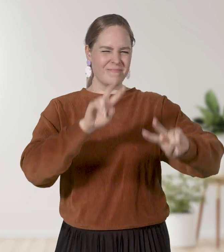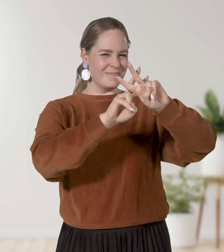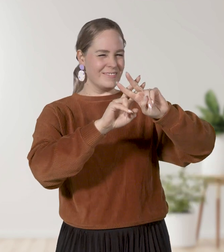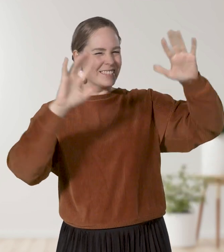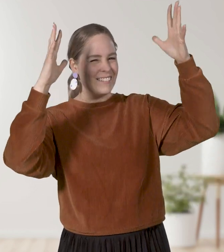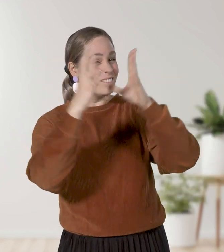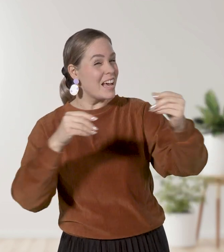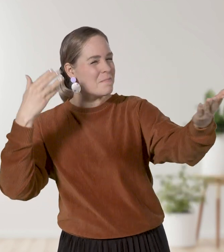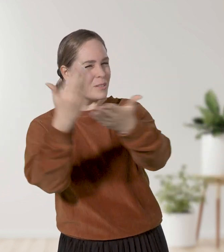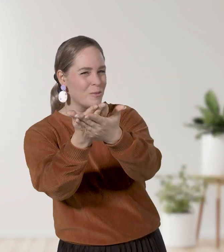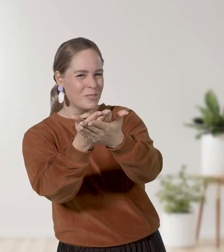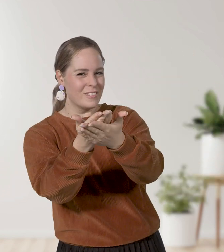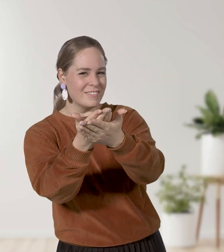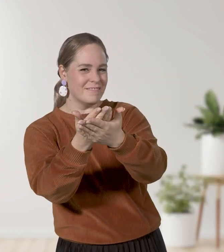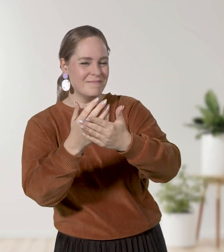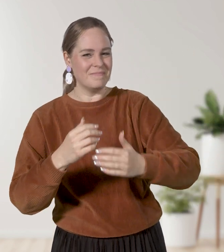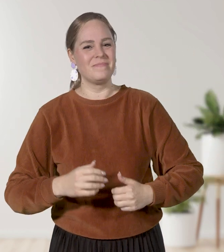#eläköönvapaaehtoisuus!